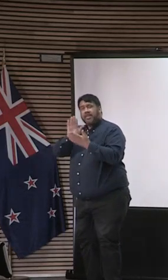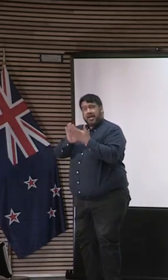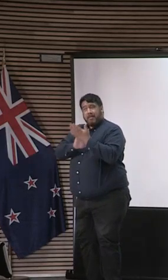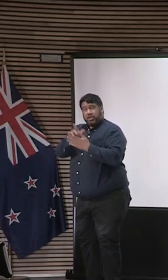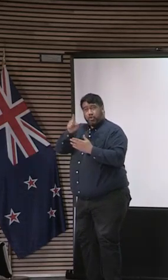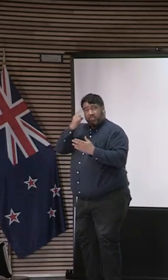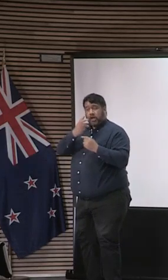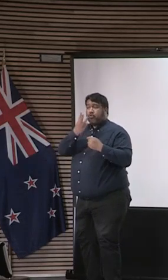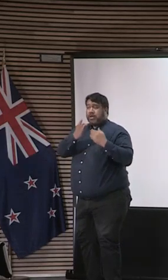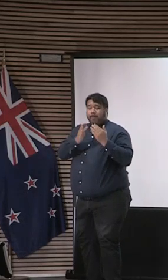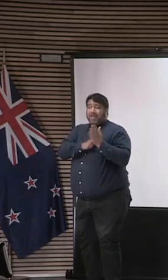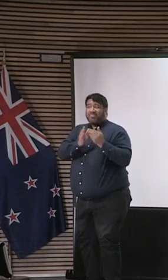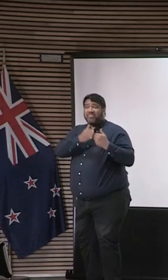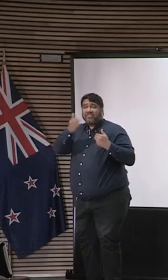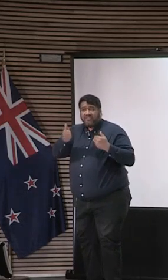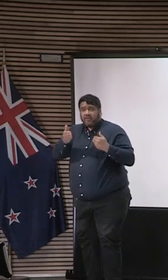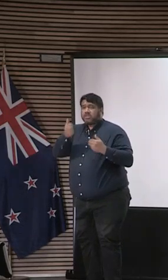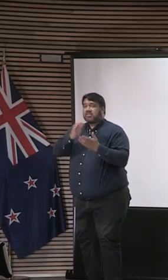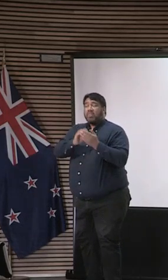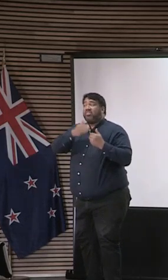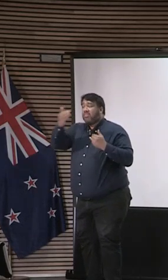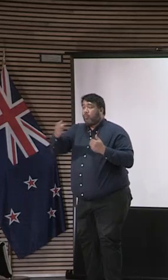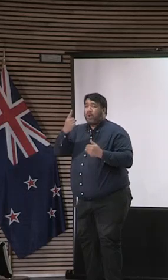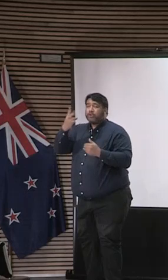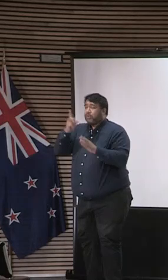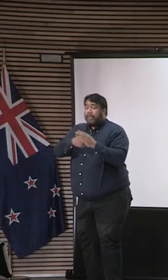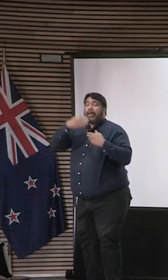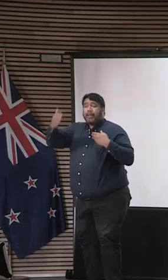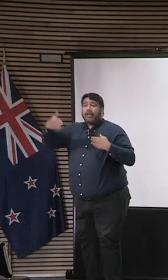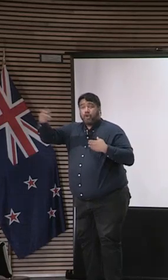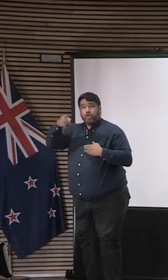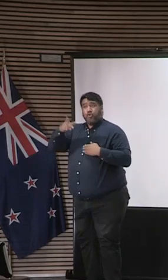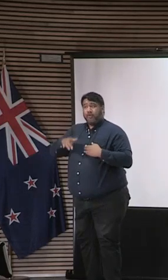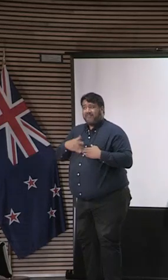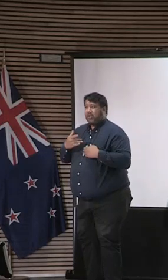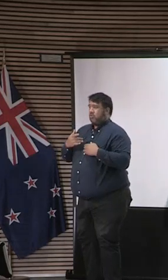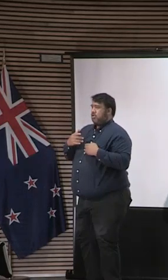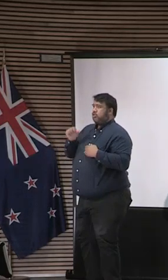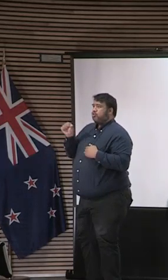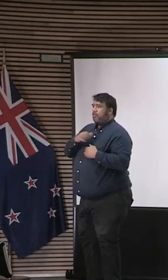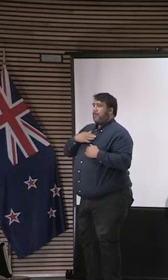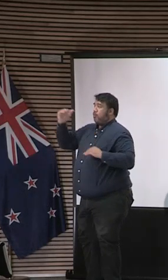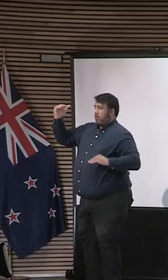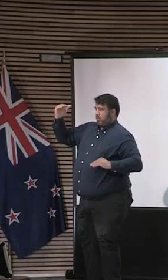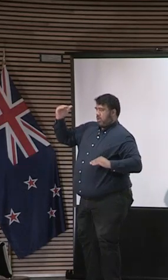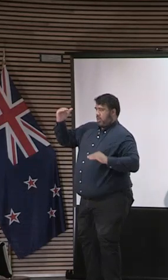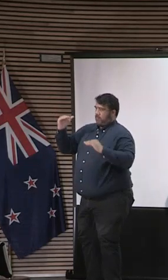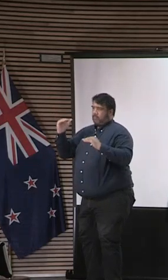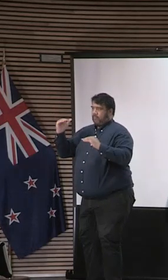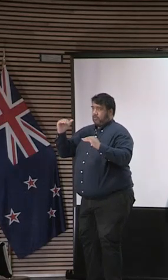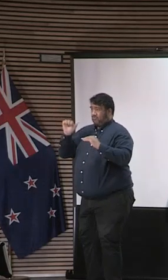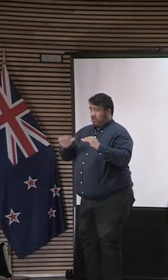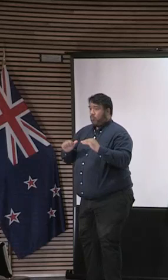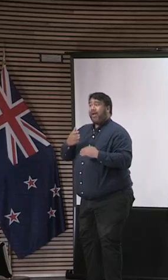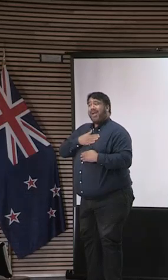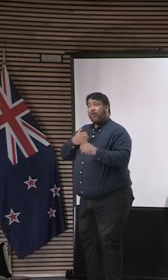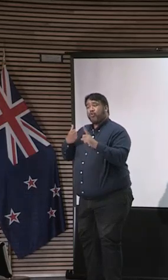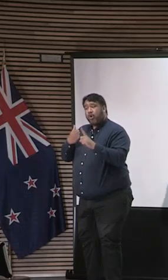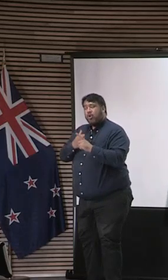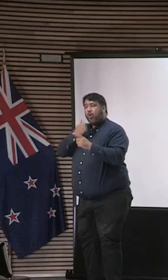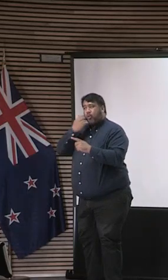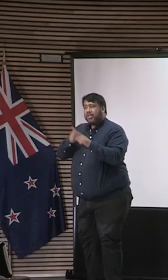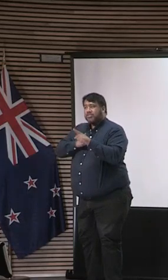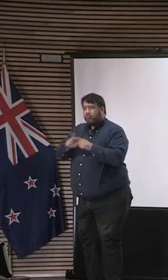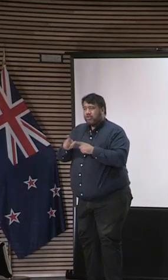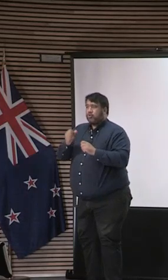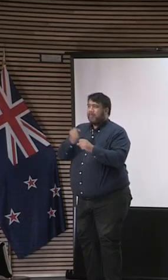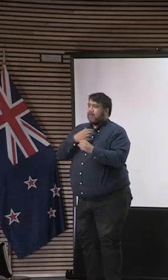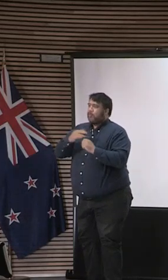nga utu iti ake. He whai waahi